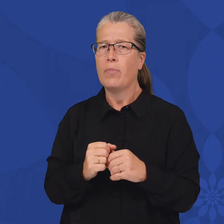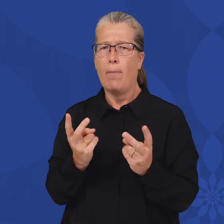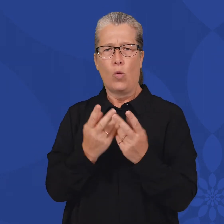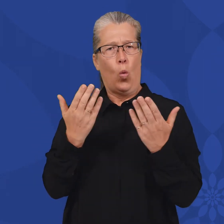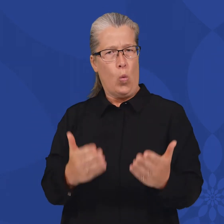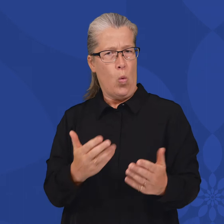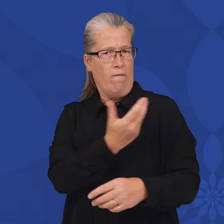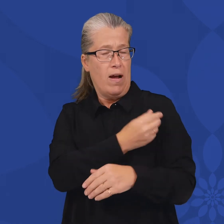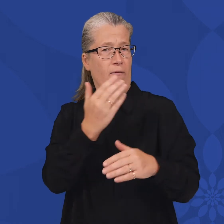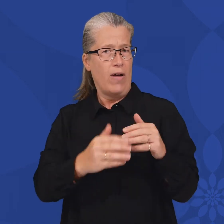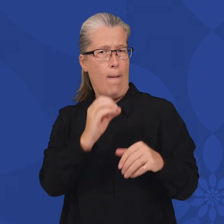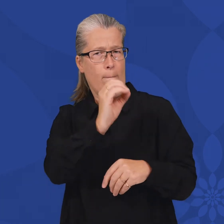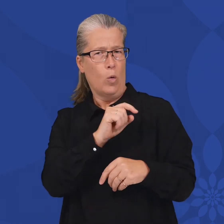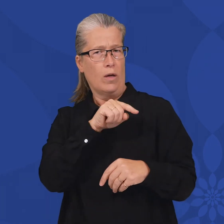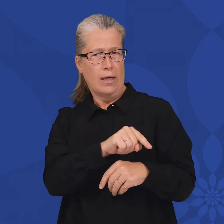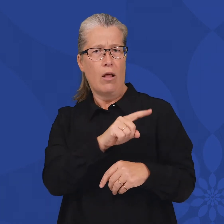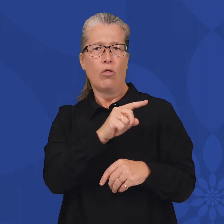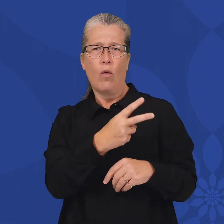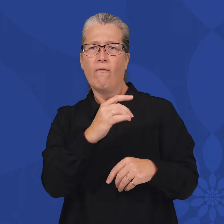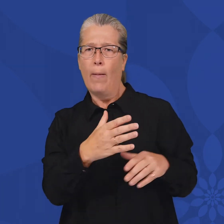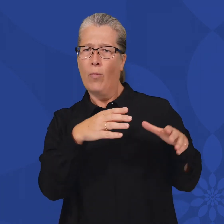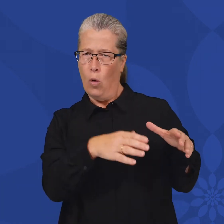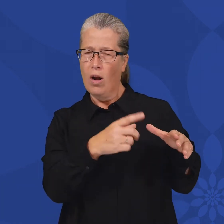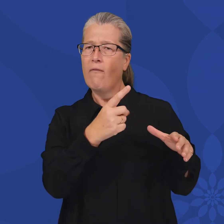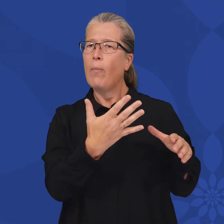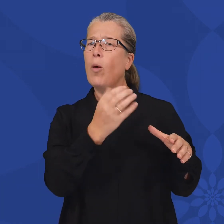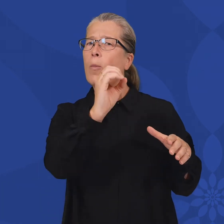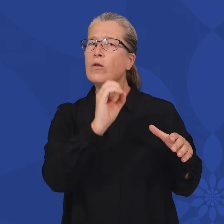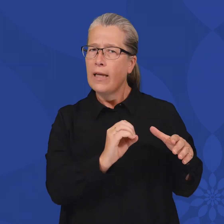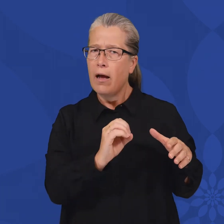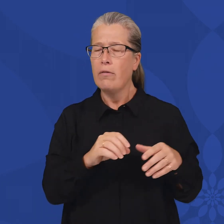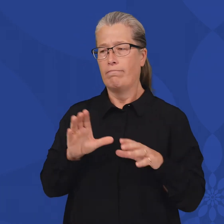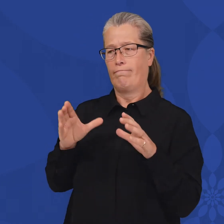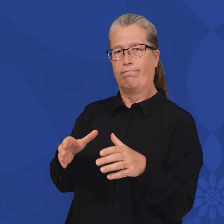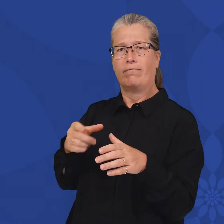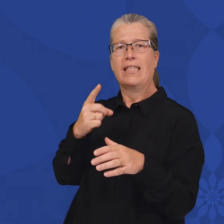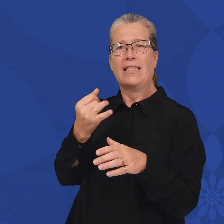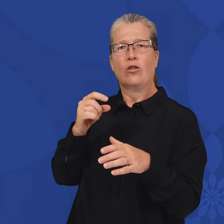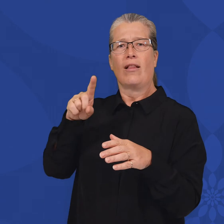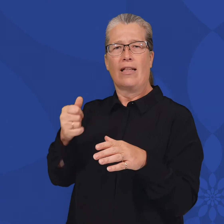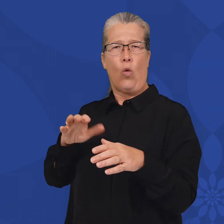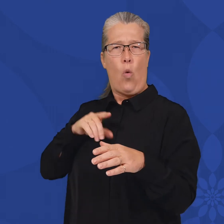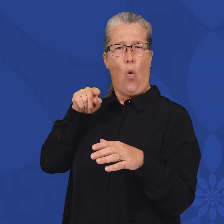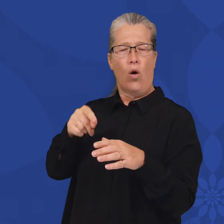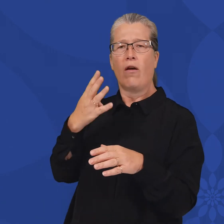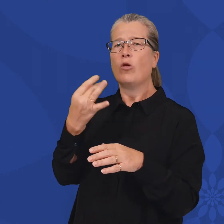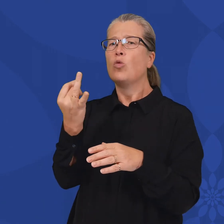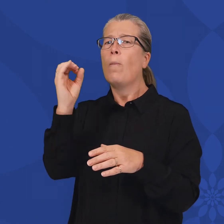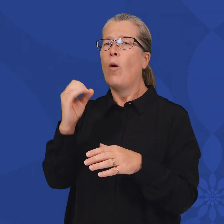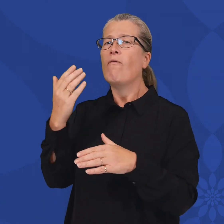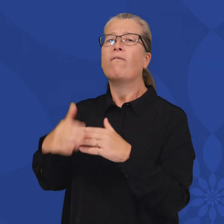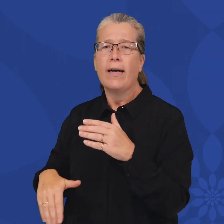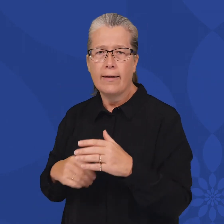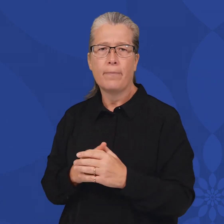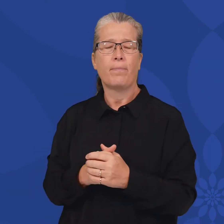och är således nu 15 procent i åldrarna 12–15 och 47 procent i åldrarna 16–19.